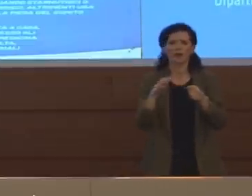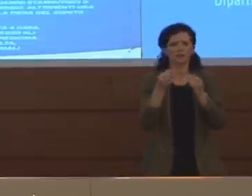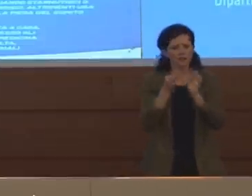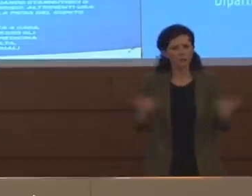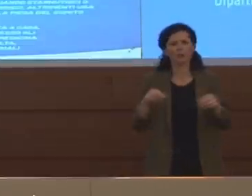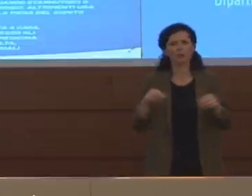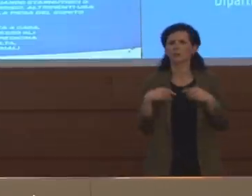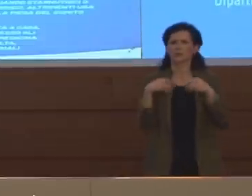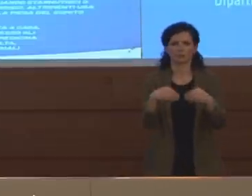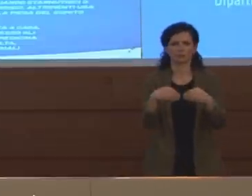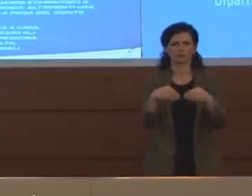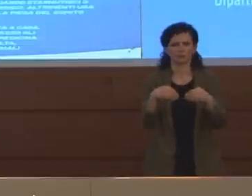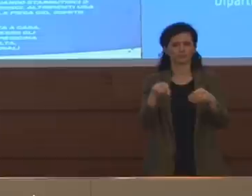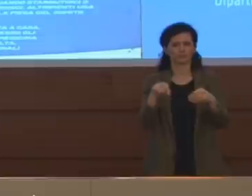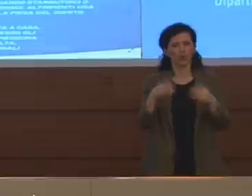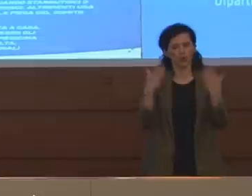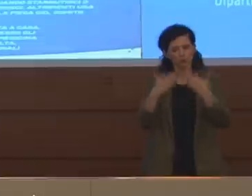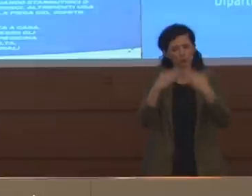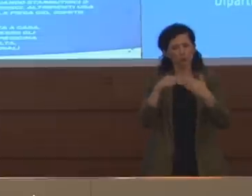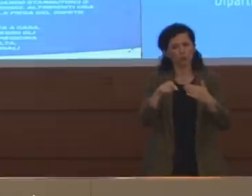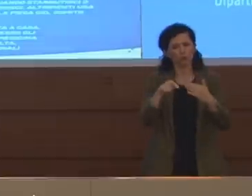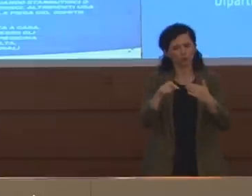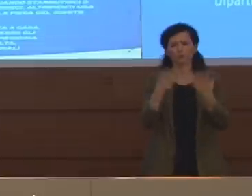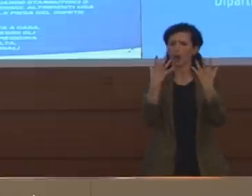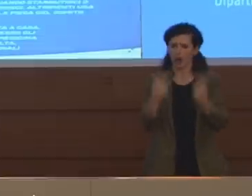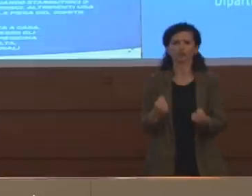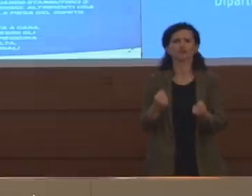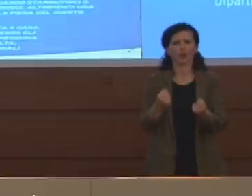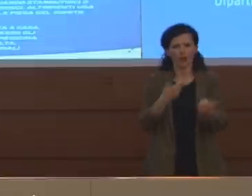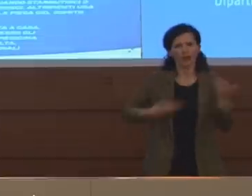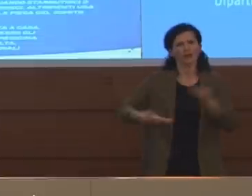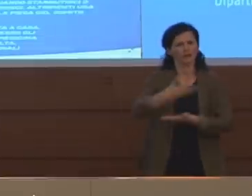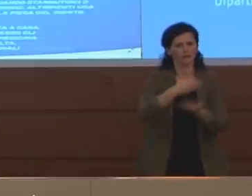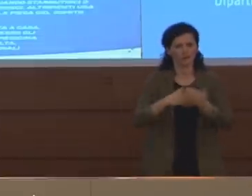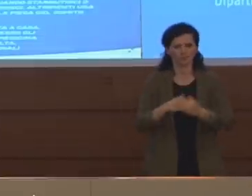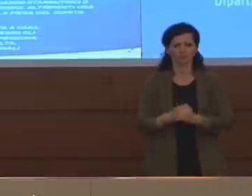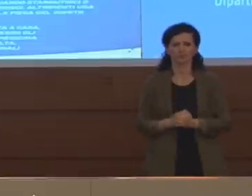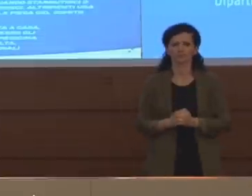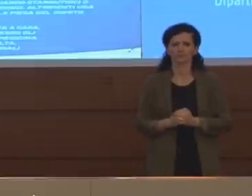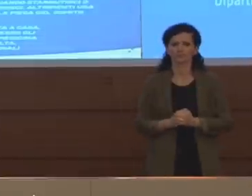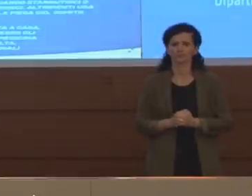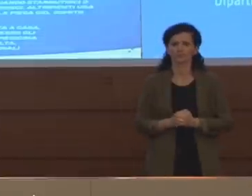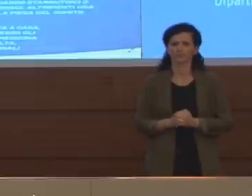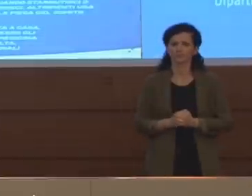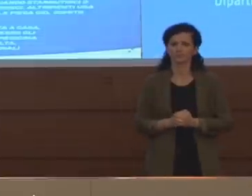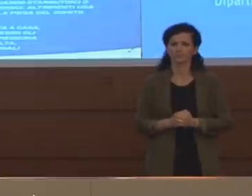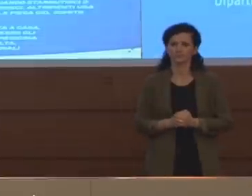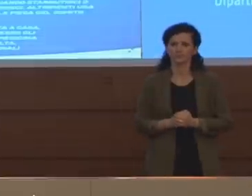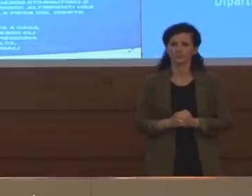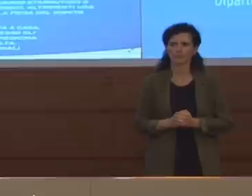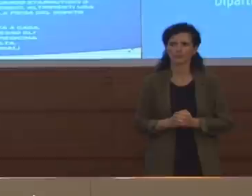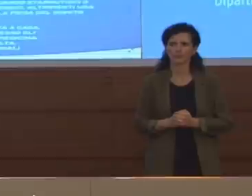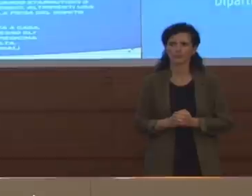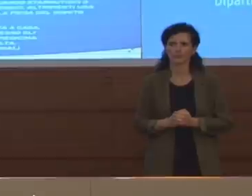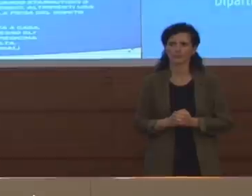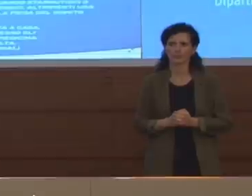conduzione di questo studio di sieroprevalenza. L'ultima riflessione